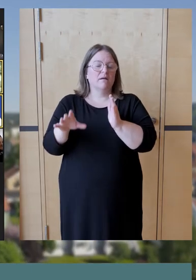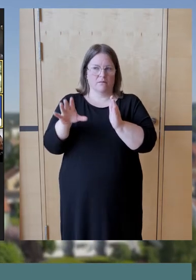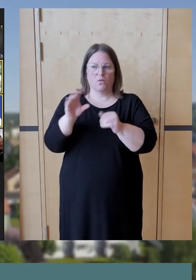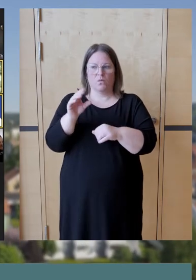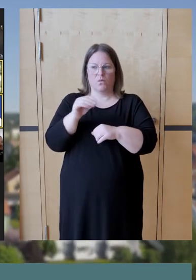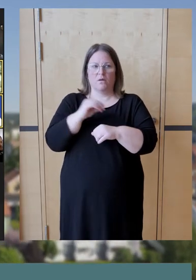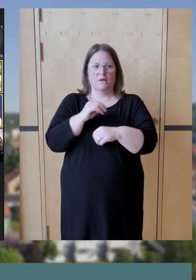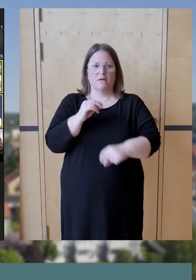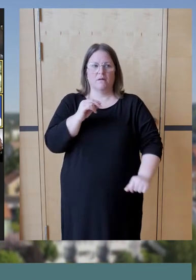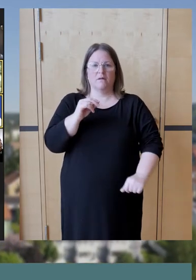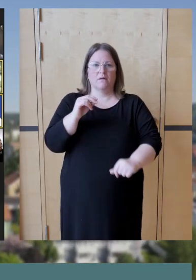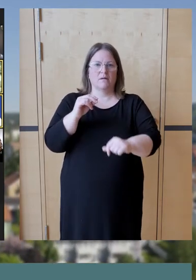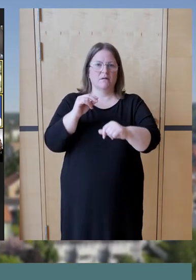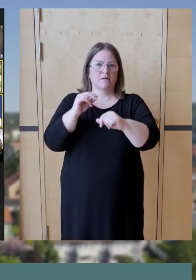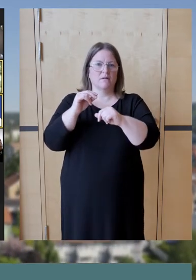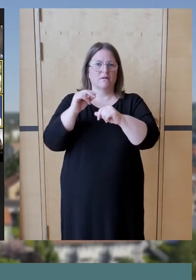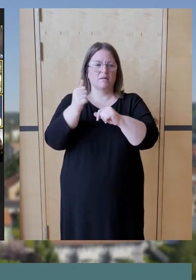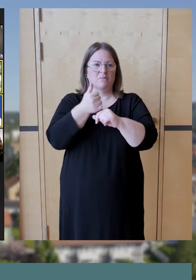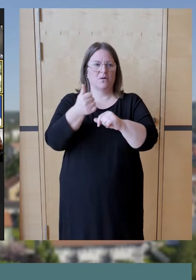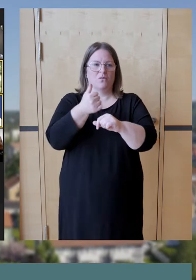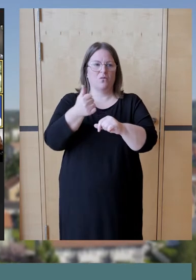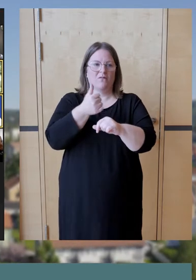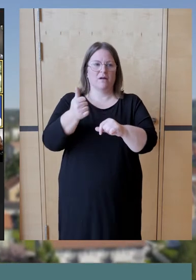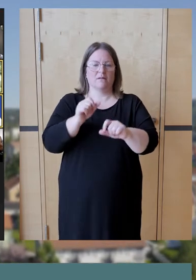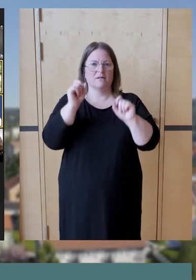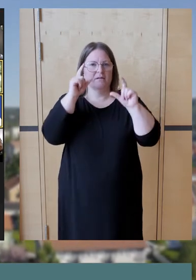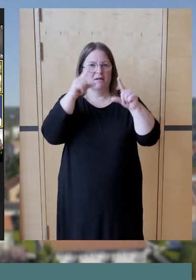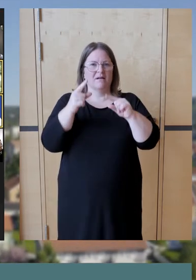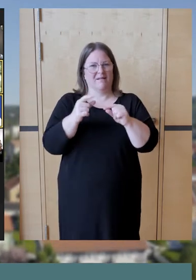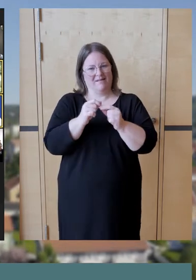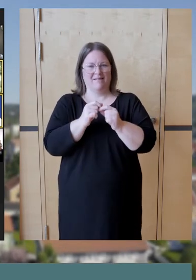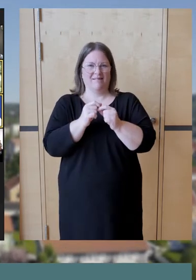Behovet ändras naturligvis uppmärksammas i boendeplan Varje år